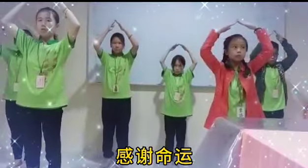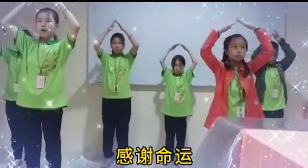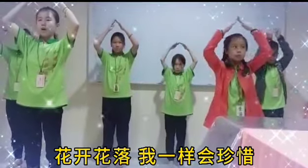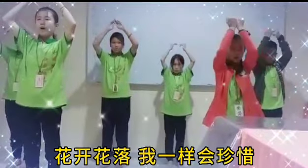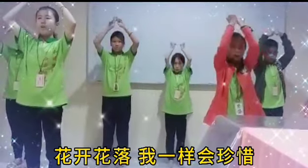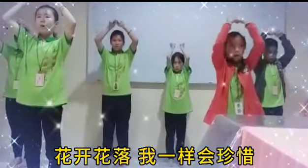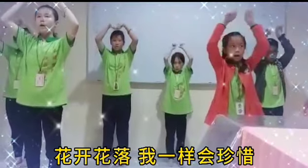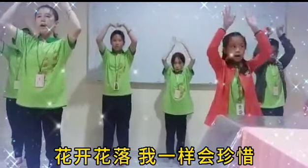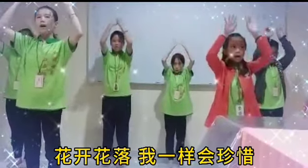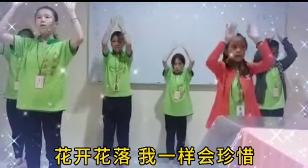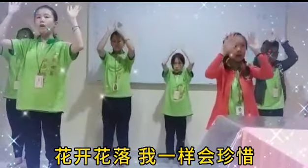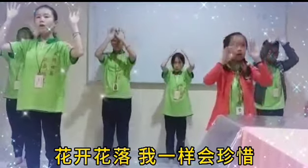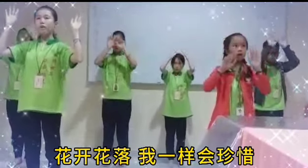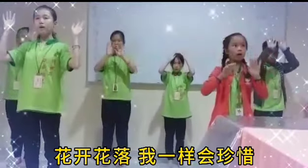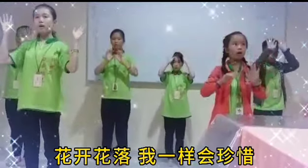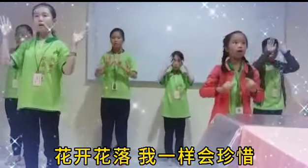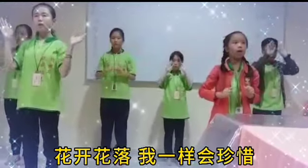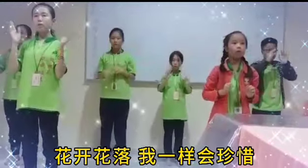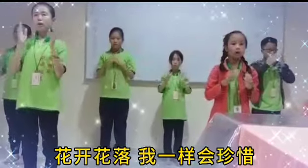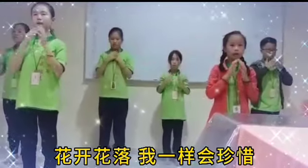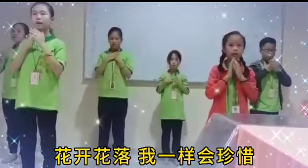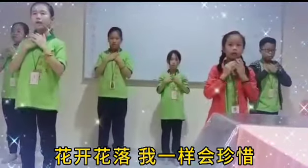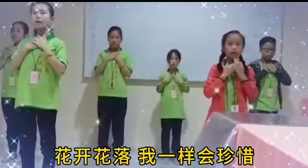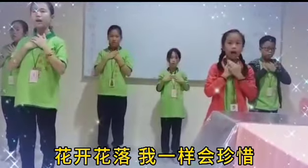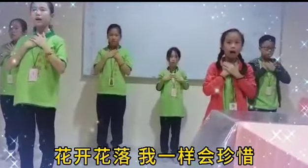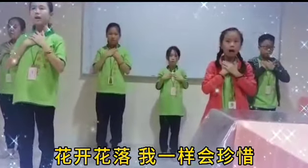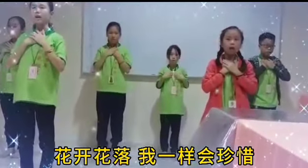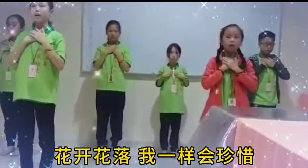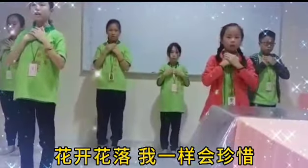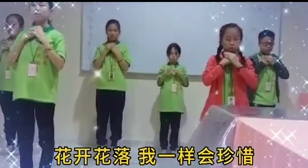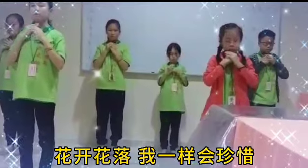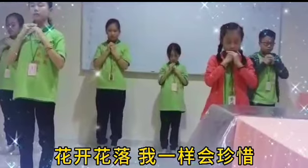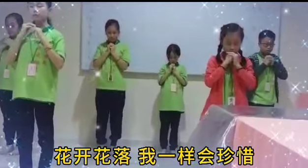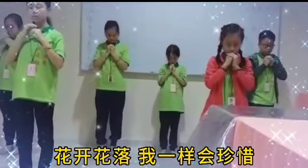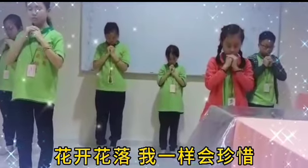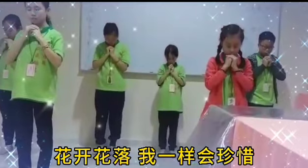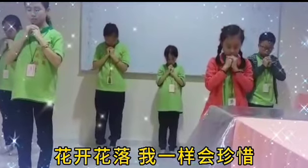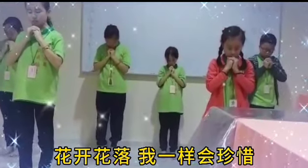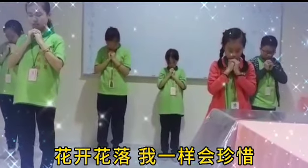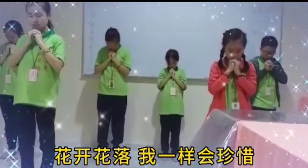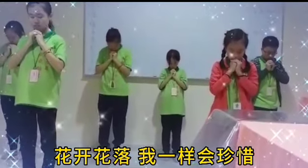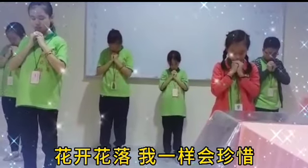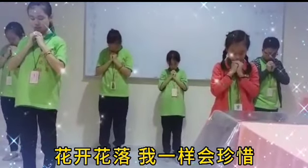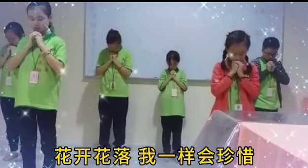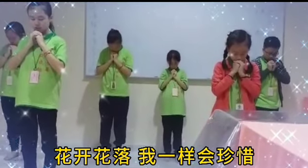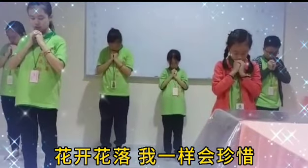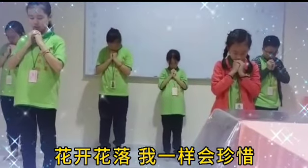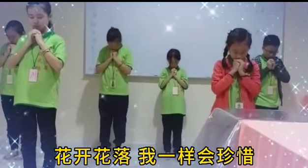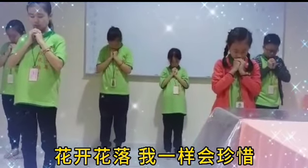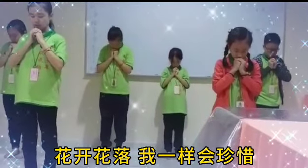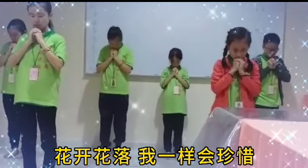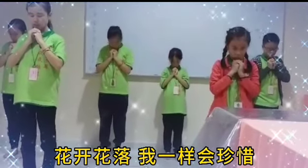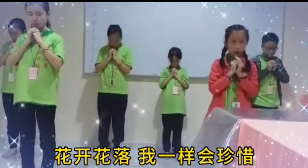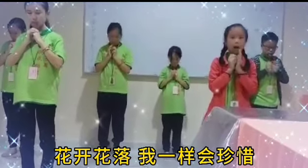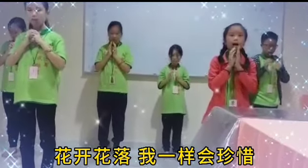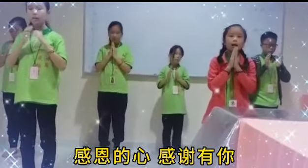花开花落 我一样会珍惜